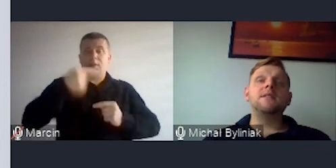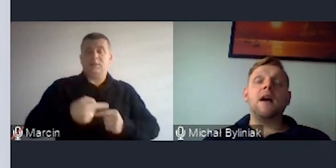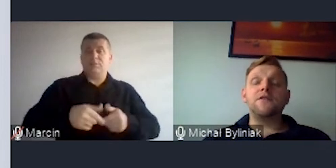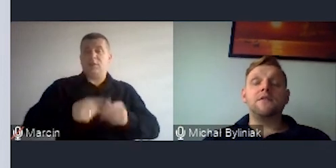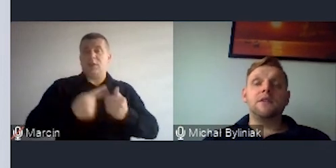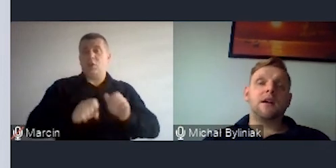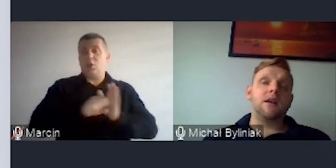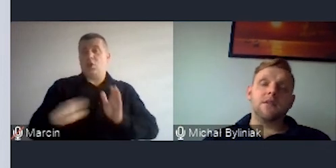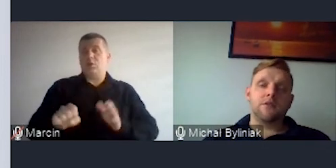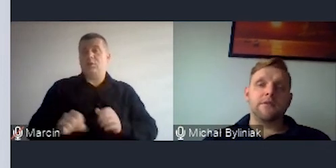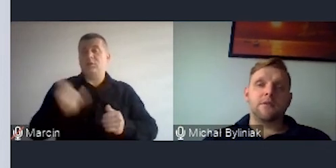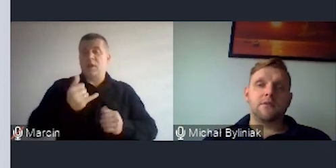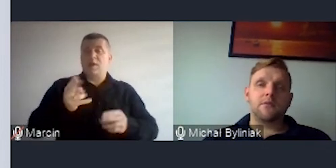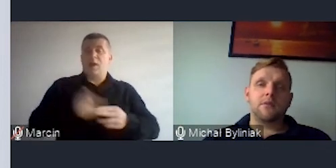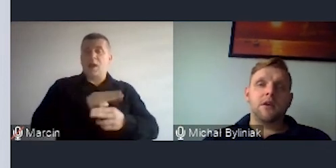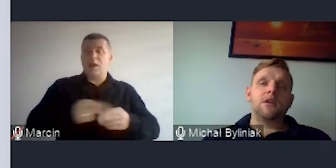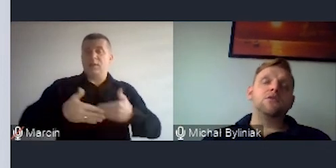Zawsze w dniach kalendarzowych.